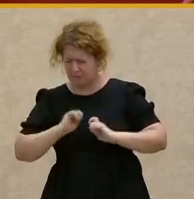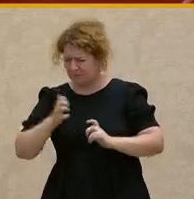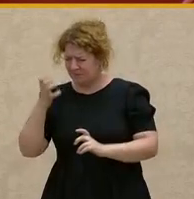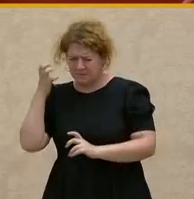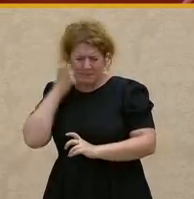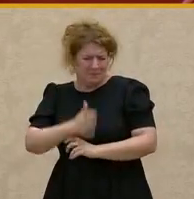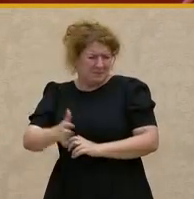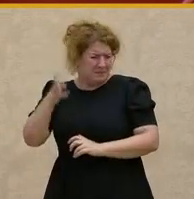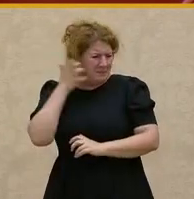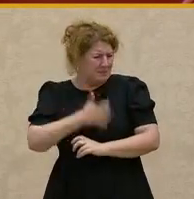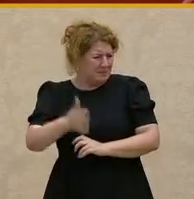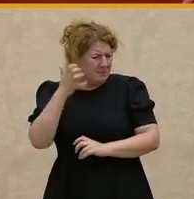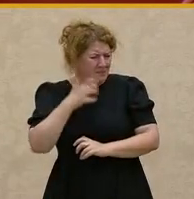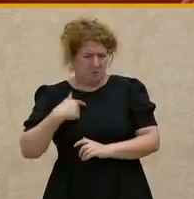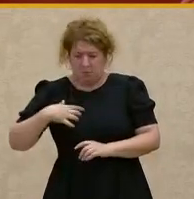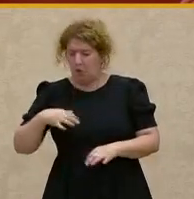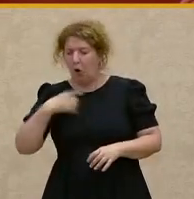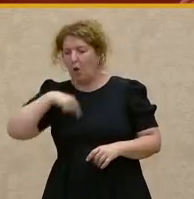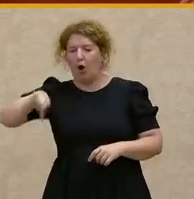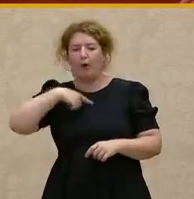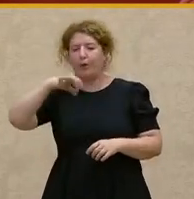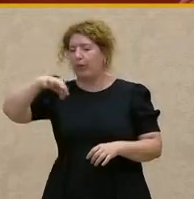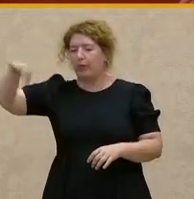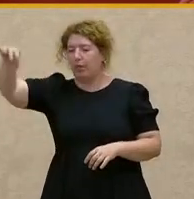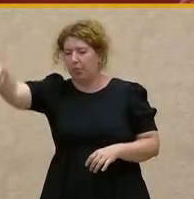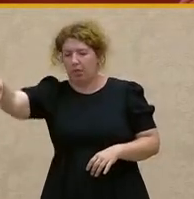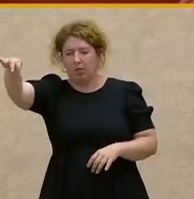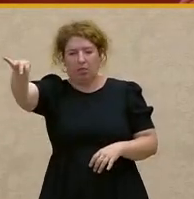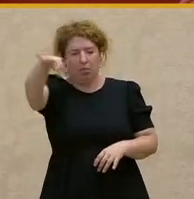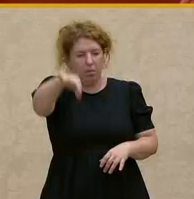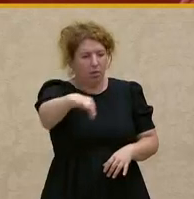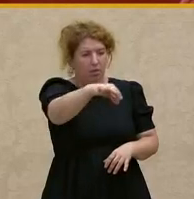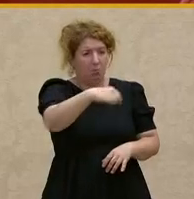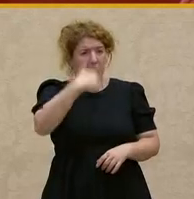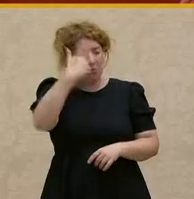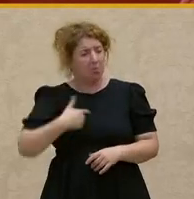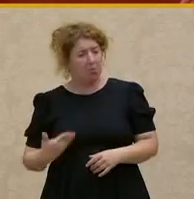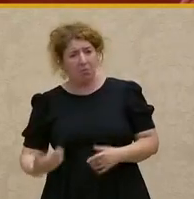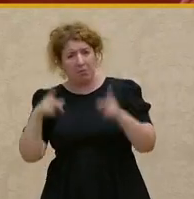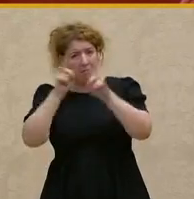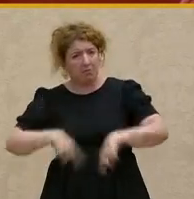La sensación de ser movido como un objeto más me hace sentir invisible. No hay comunicación. No